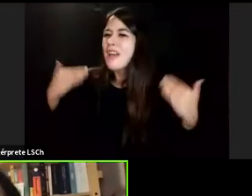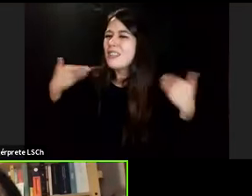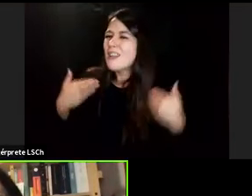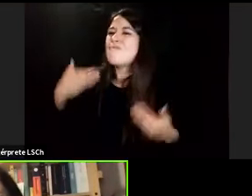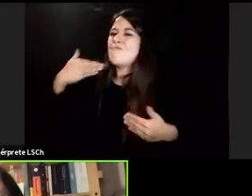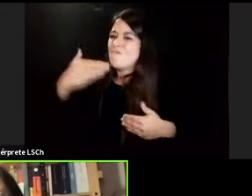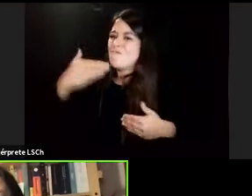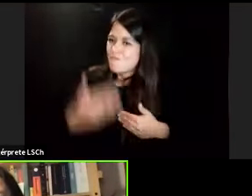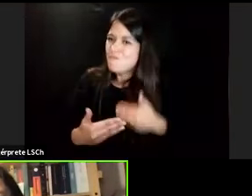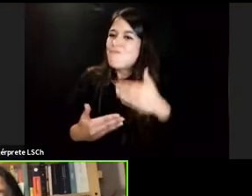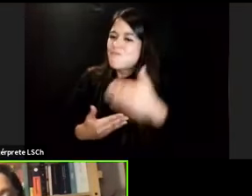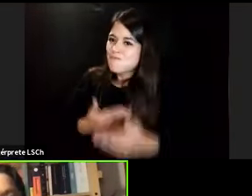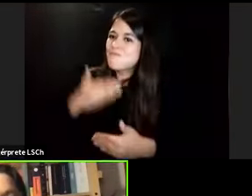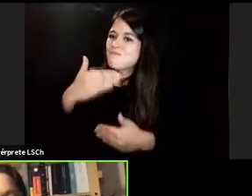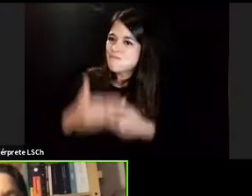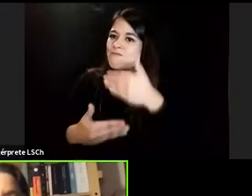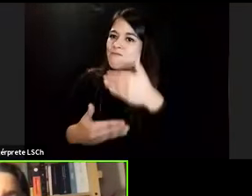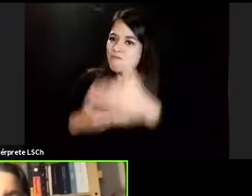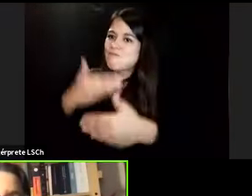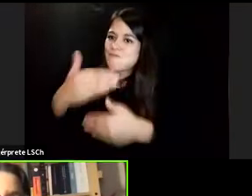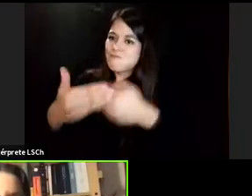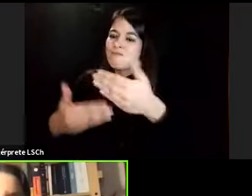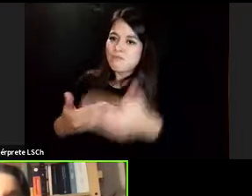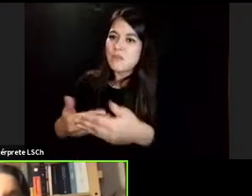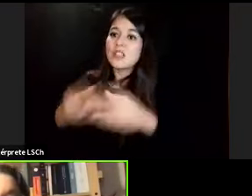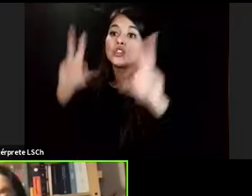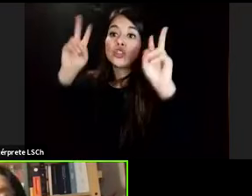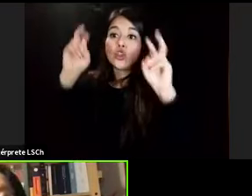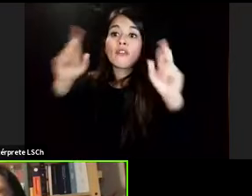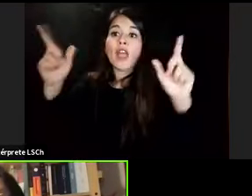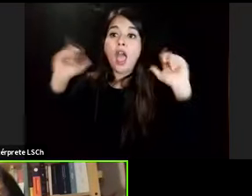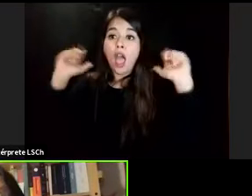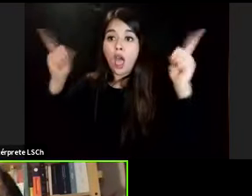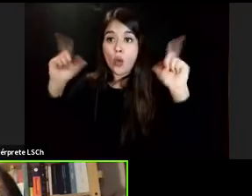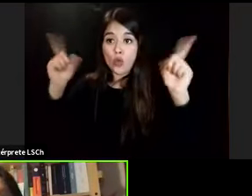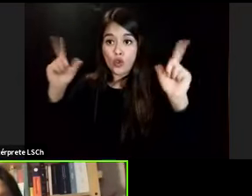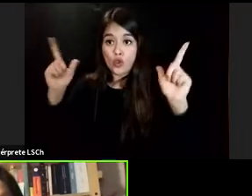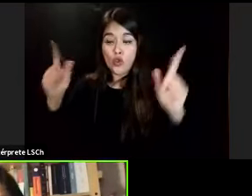relaciona con lo que les comentaba de mi infancia que yo crecí escuchando la